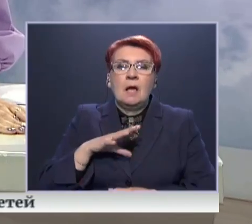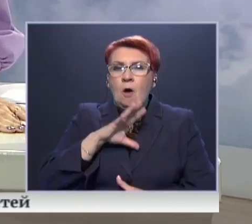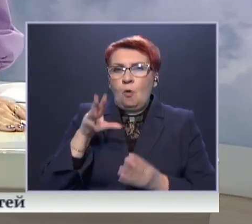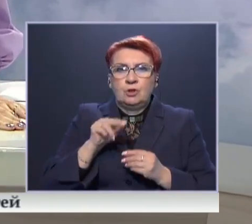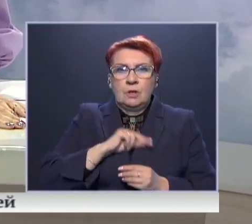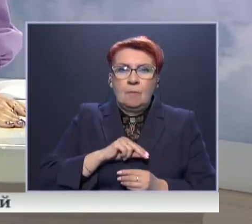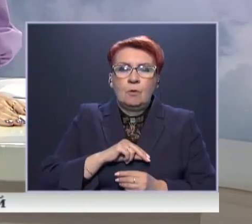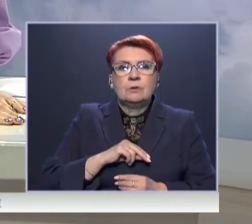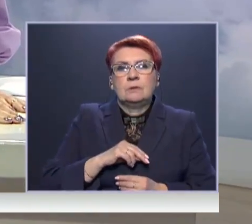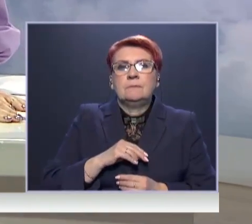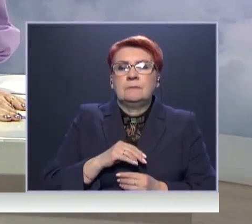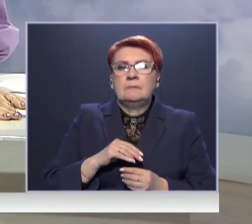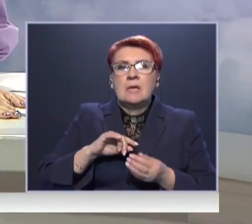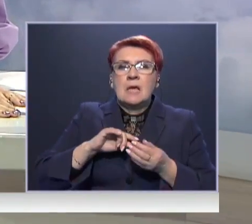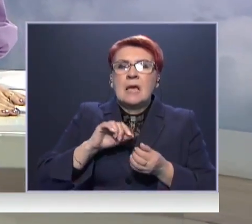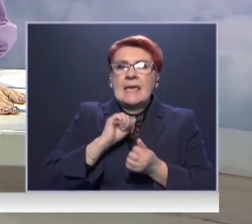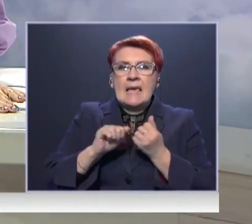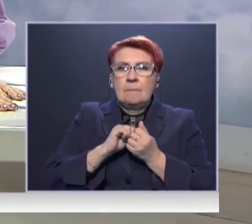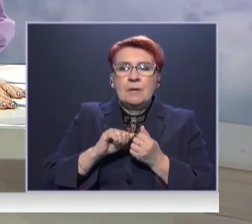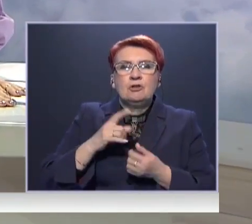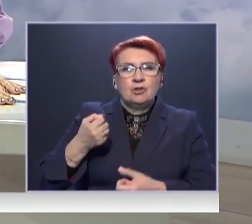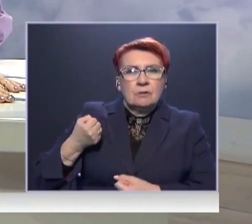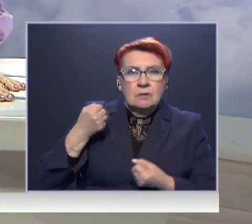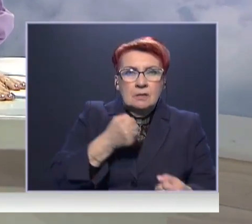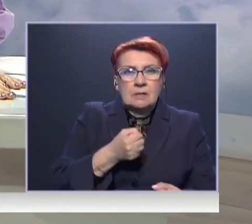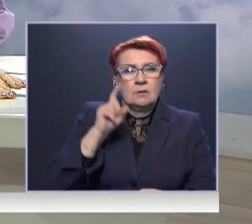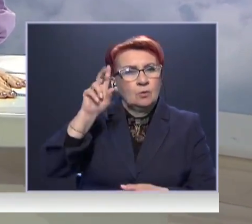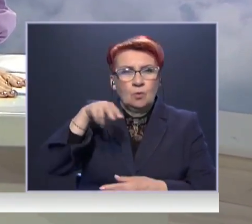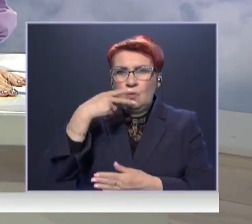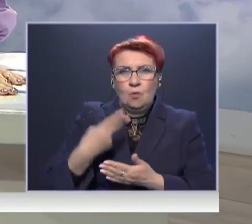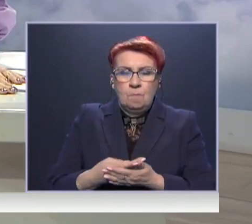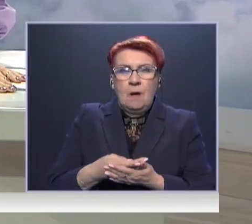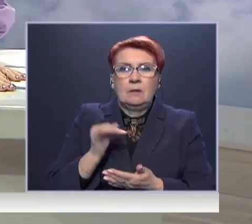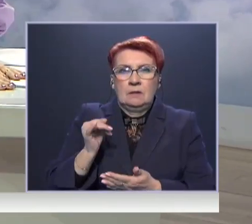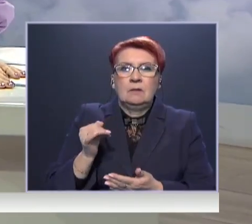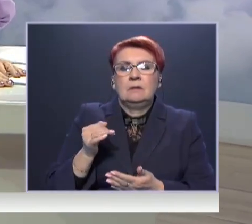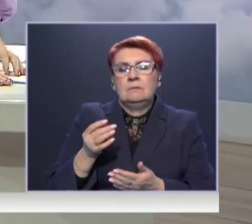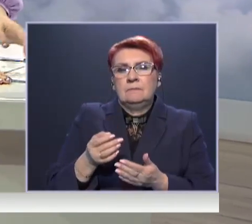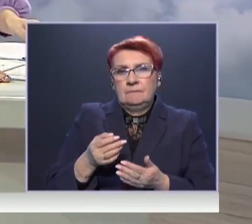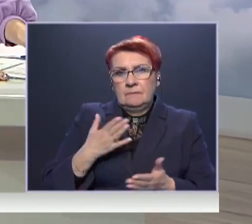кирпичи для постройки зданий он упал с лесов и стал инвалидом позже когда его со словами сослали на северный край